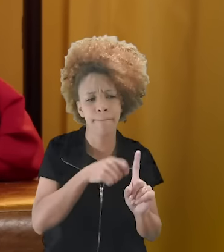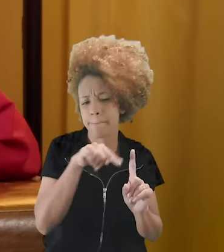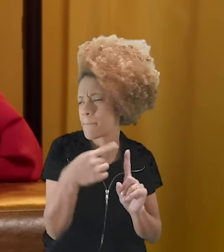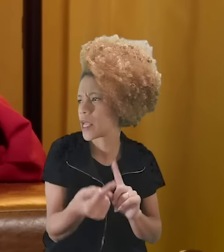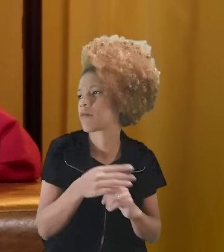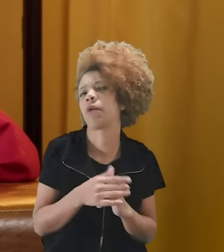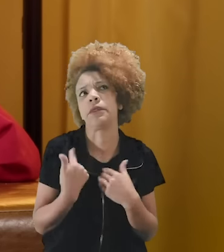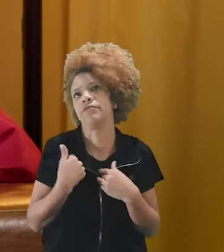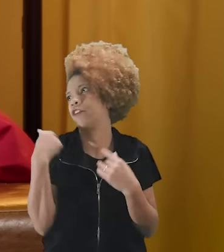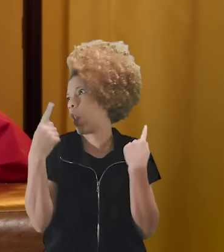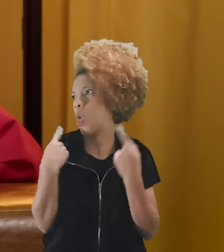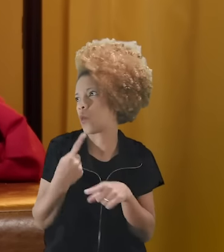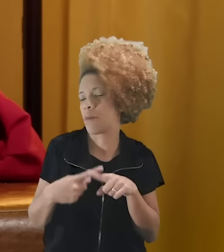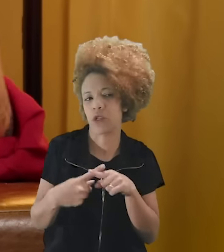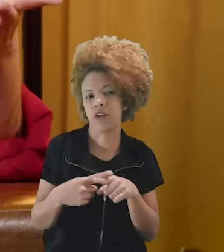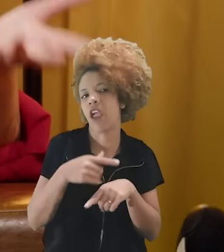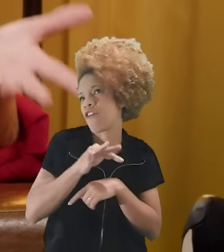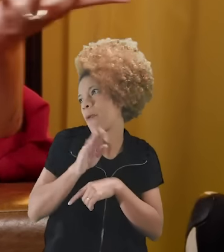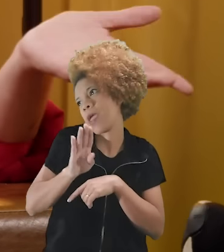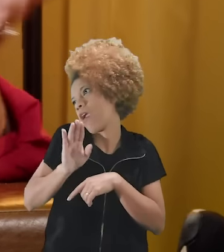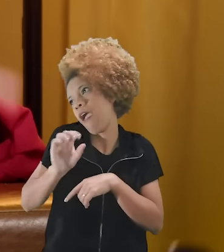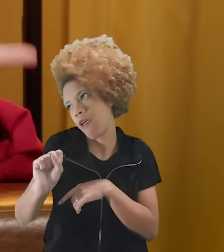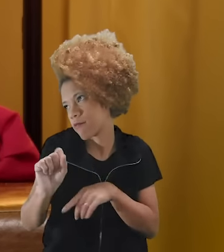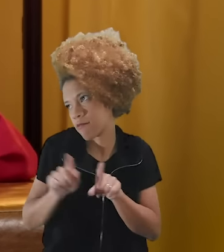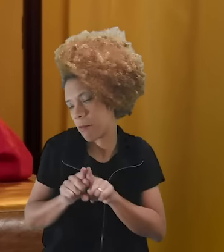fora do que eu estava acostumada né eu fazia campeonato de FPS que é o de tiro né primeira